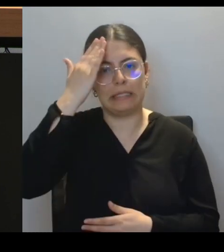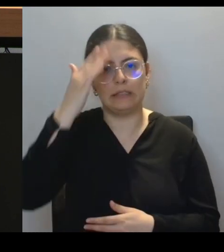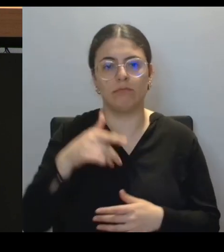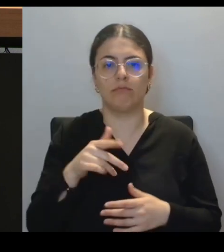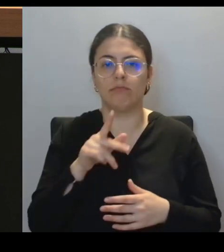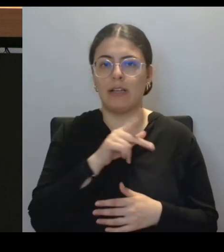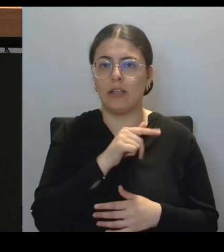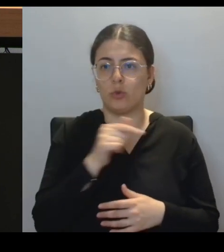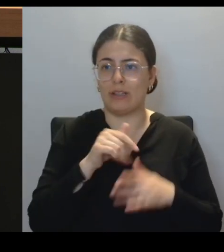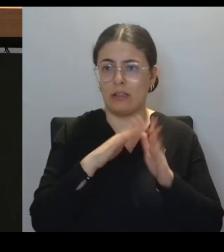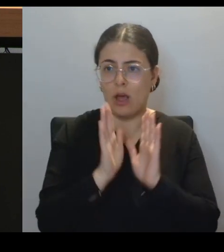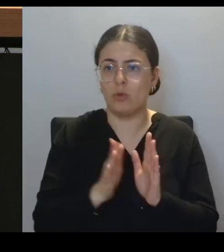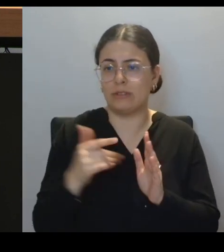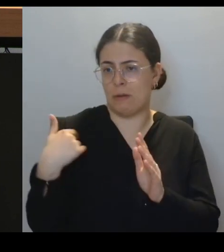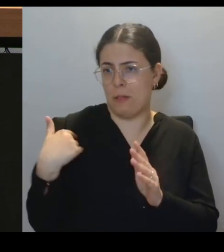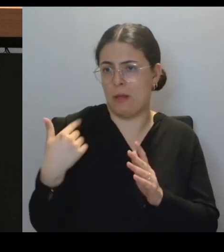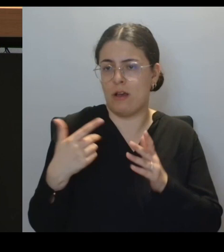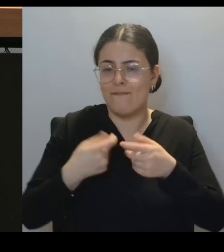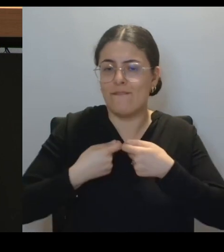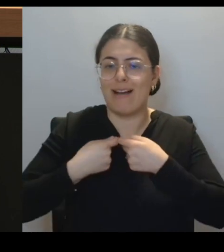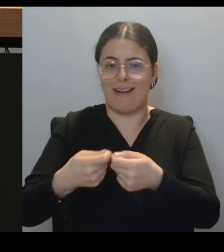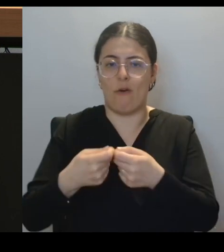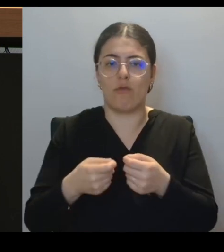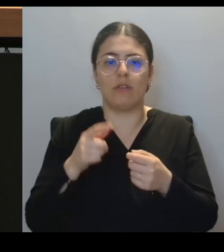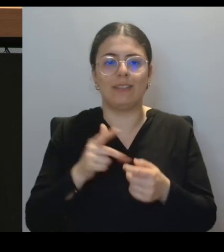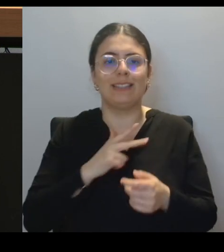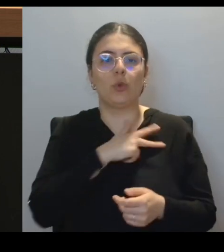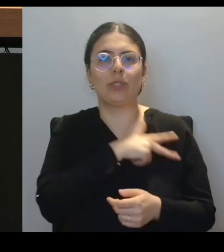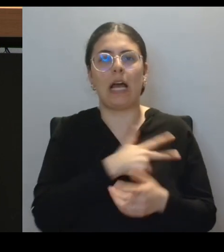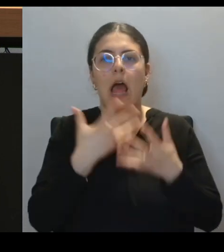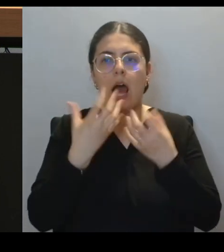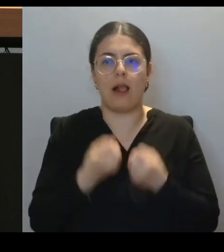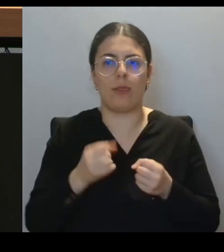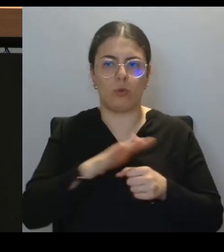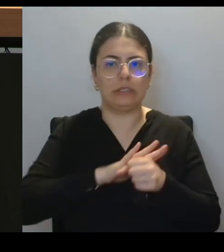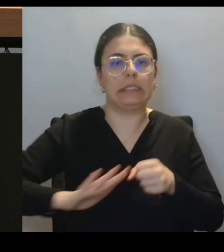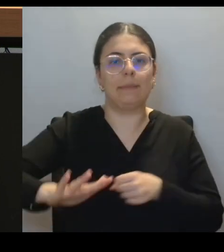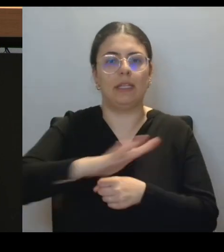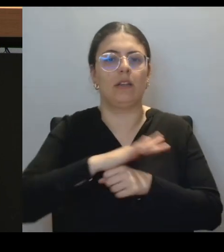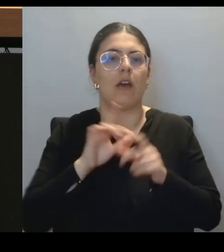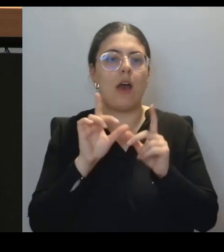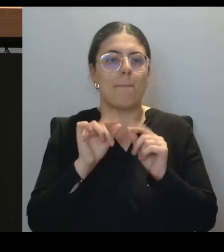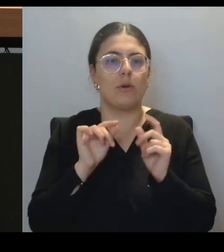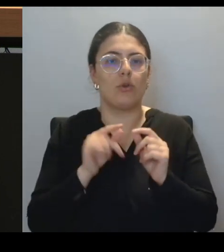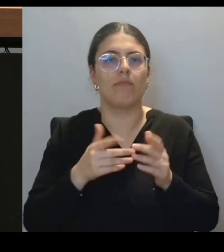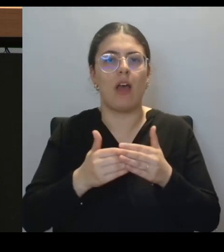gebiet. Deshalb kann das Vorkaufsrecht bis Mitte Mai zum Zuge kommen. Wir wissen aber seit